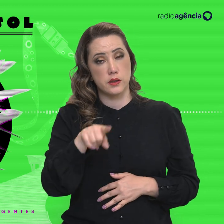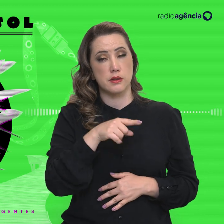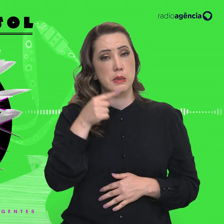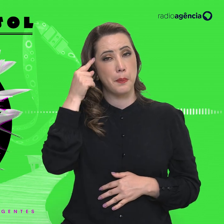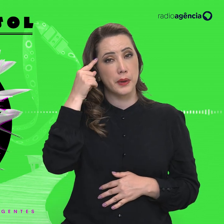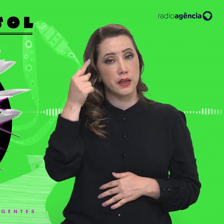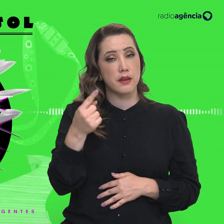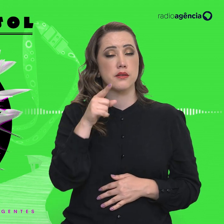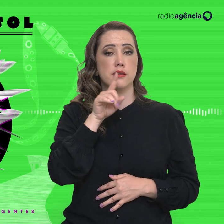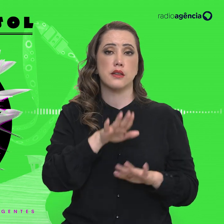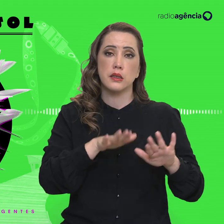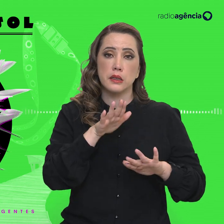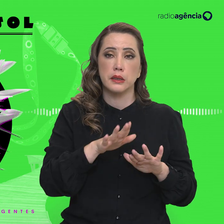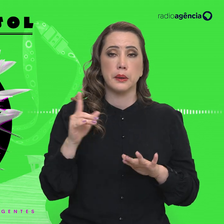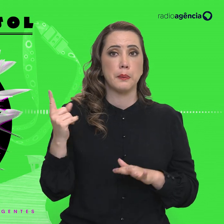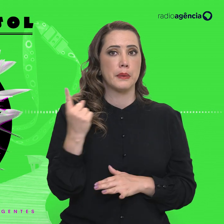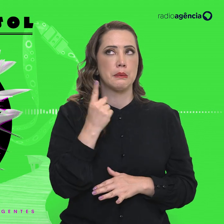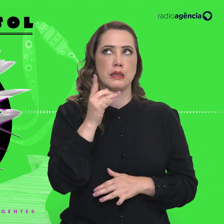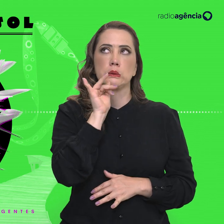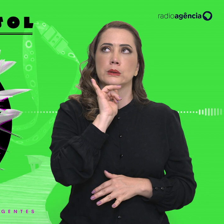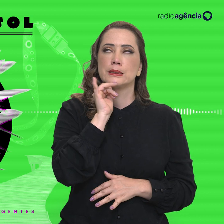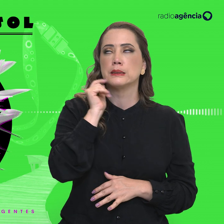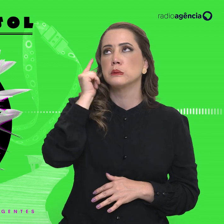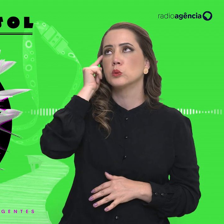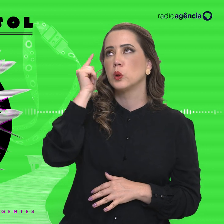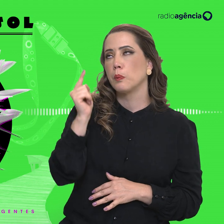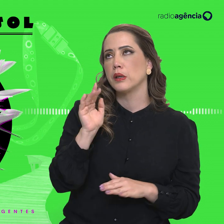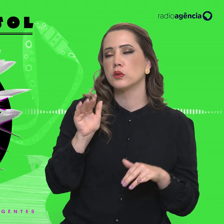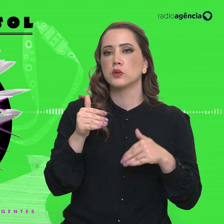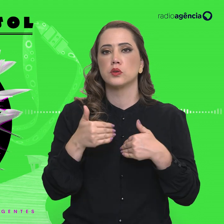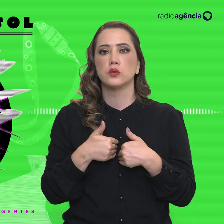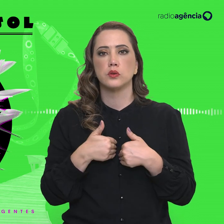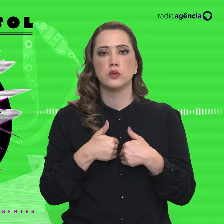Acho que o primeiro exemplo que me vem à mente é o Anthony Hopkins,